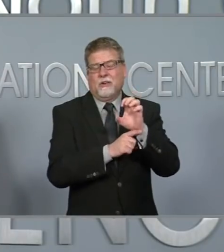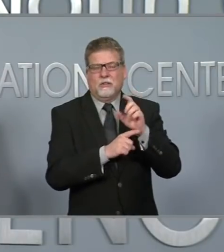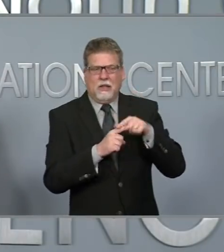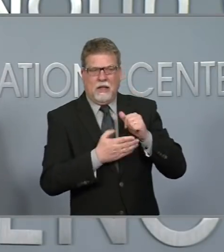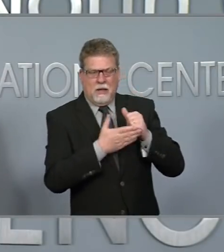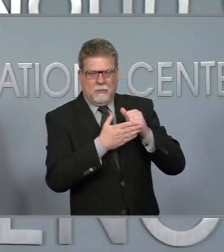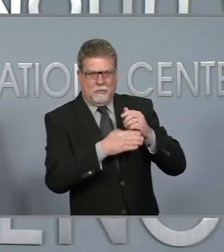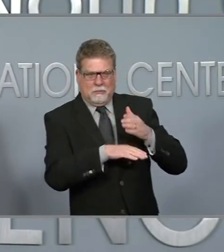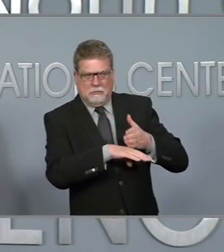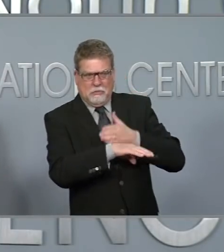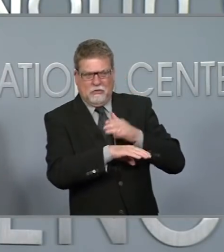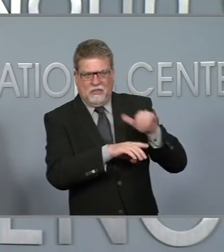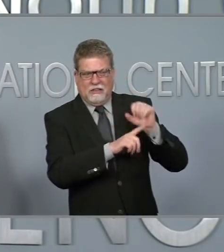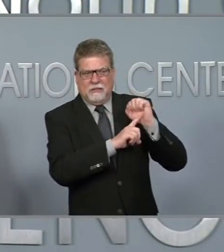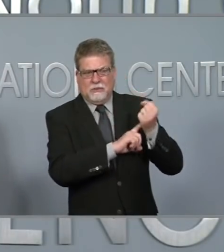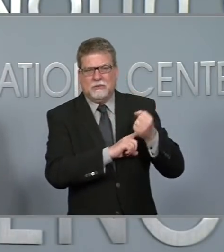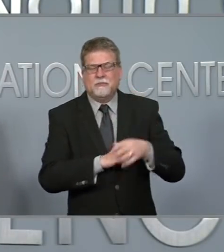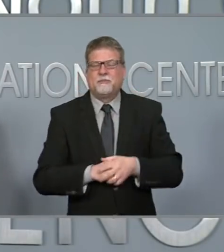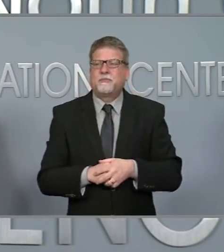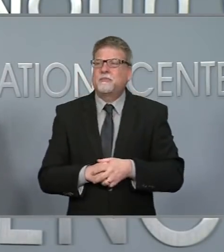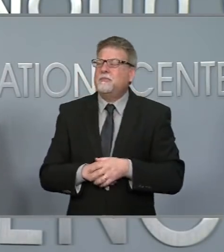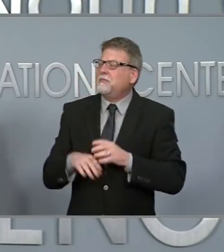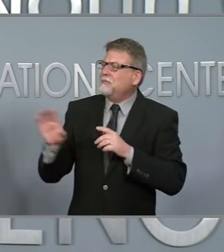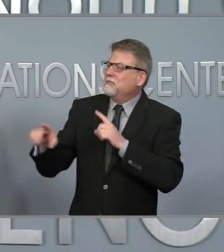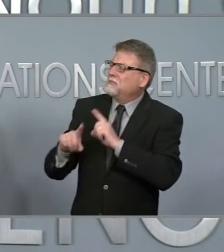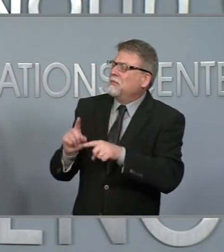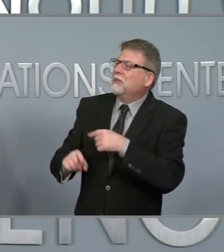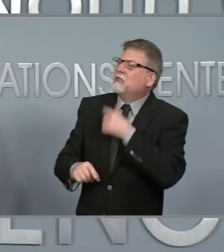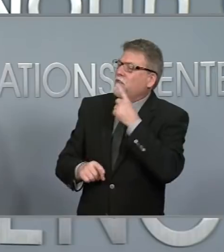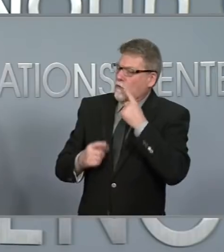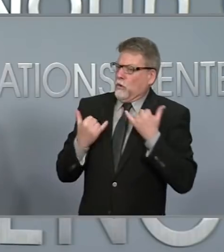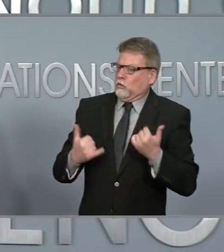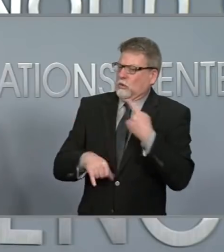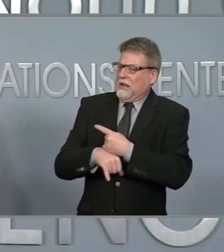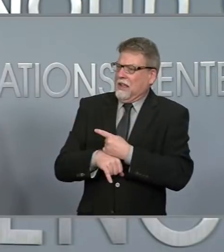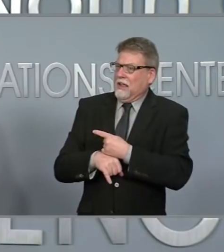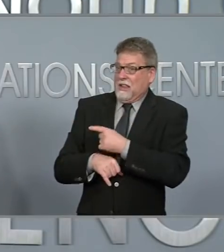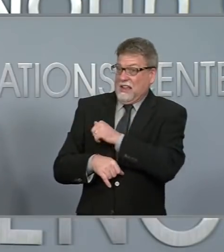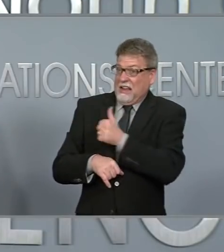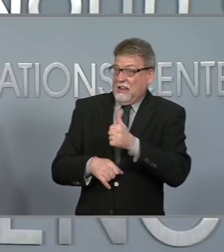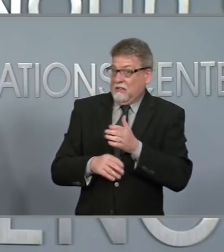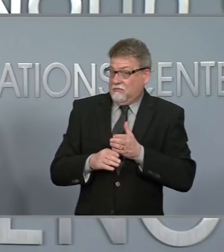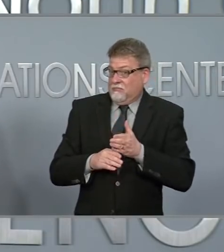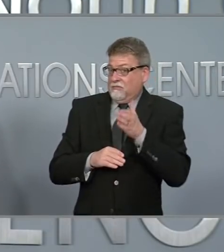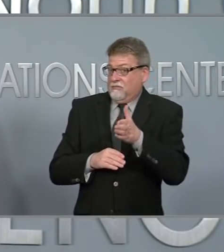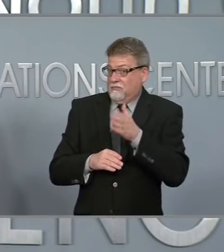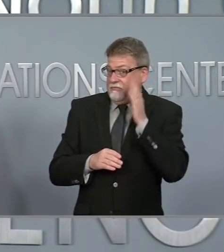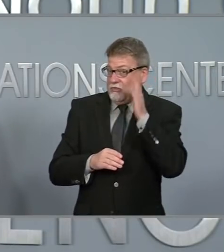largo plazo, la fuerza laboral de salud estaban ya listos para ve jubilarse, entonces, nosotros estamos viendo en